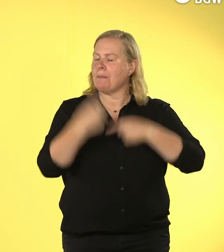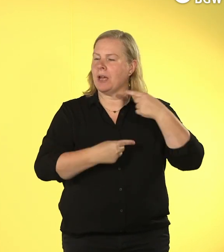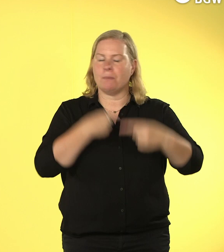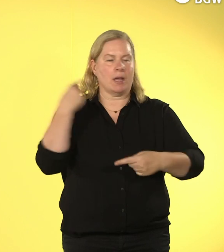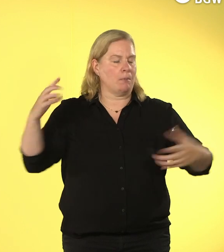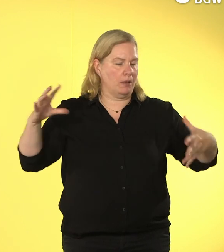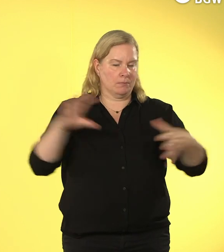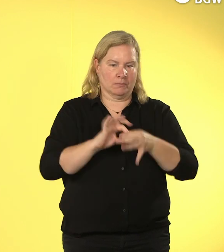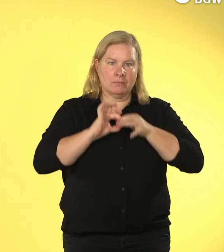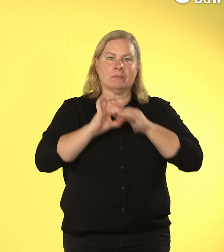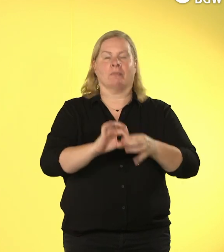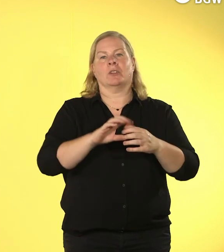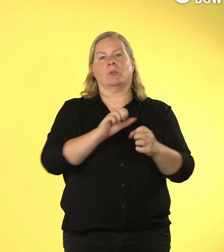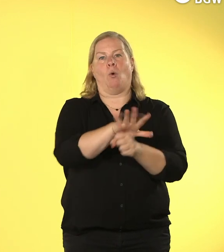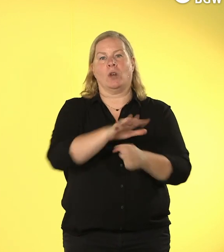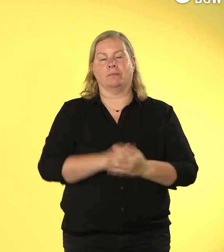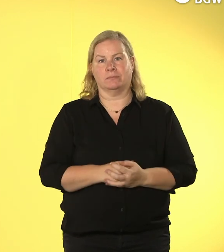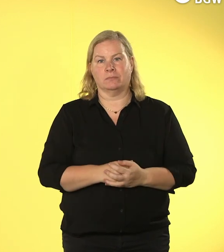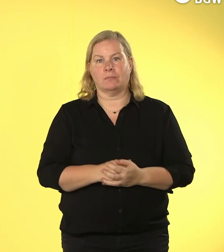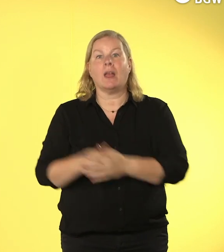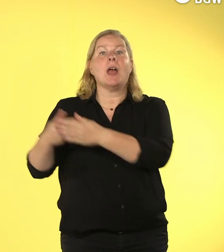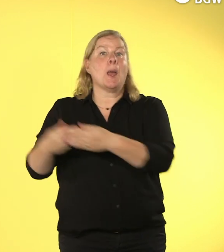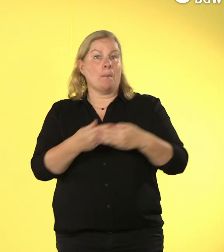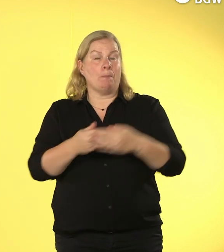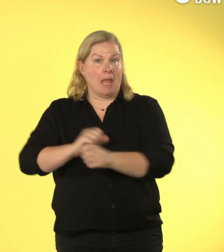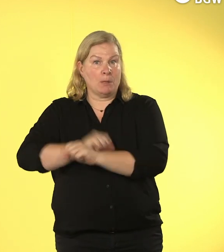So wie wir die Babyboomer-Generation und die YouTuber haben,